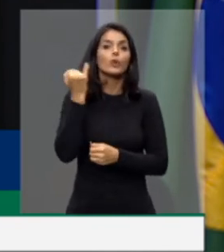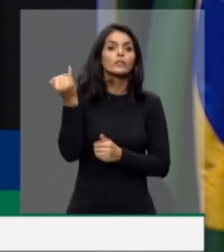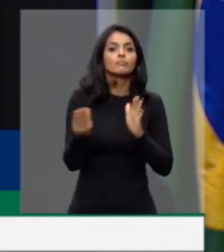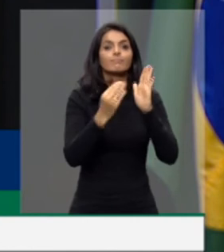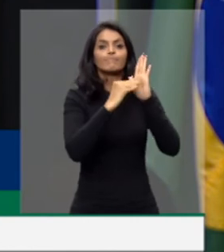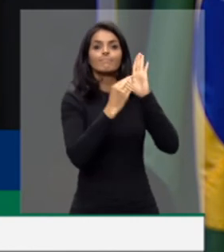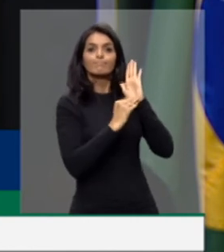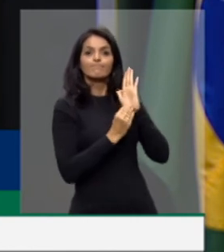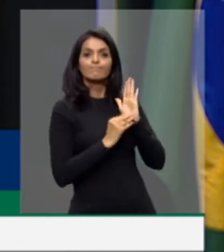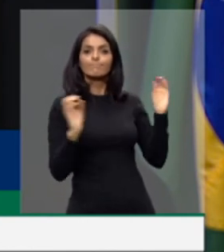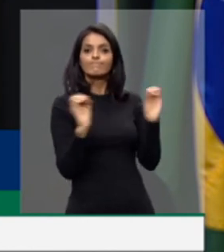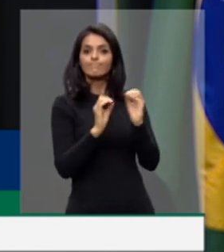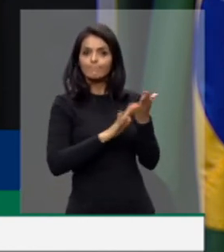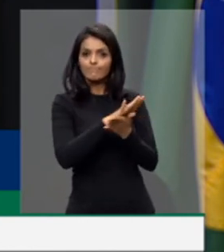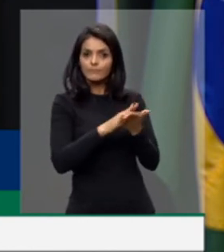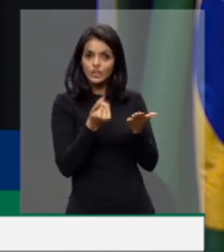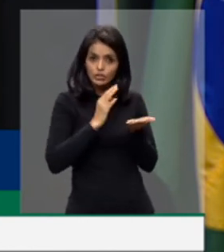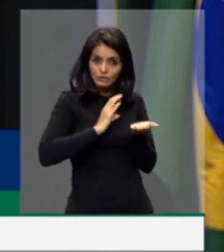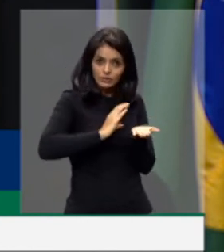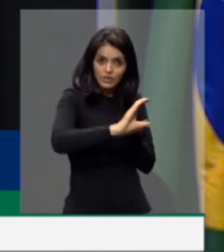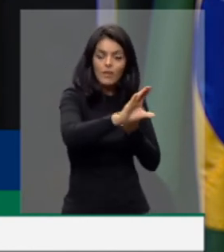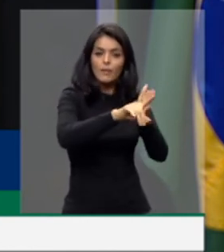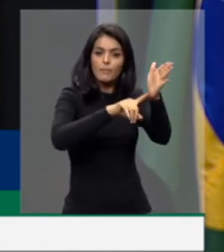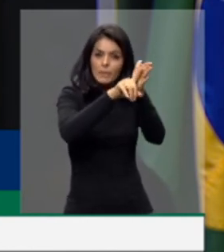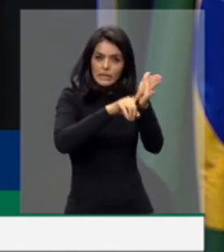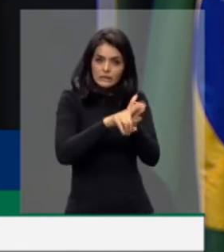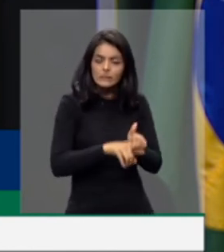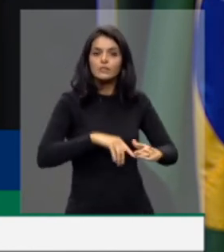TRÊS, DEPUTADO ALESSANDRO MOLON, FOI PARCIALMENTE ACOLHIDA COM AJUSTE, CONSIDERAMOS A IMPORTÂNCIA DE